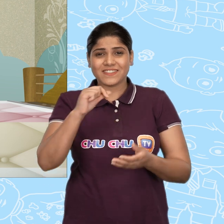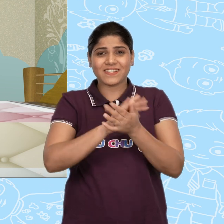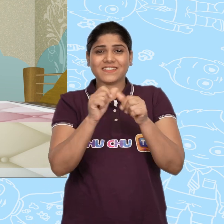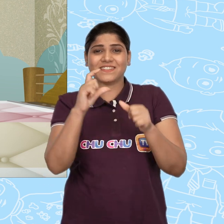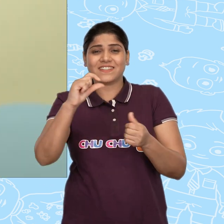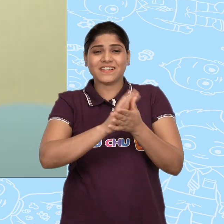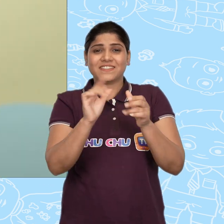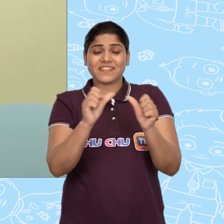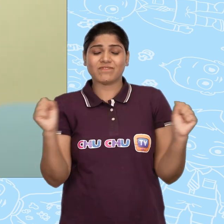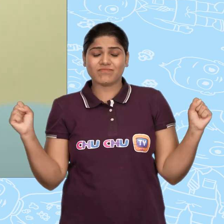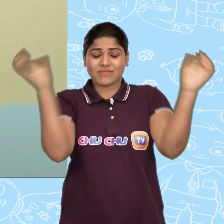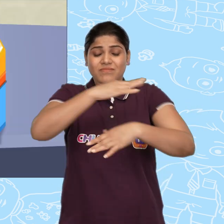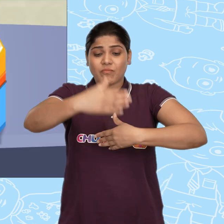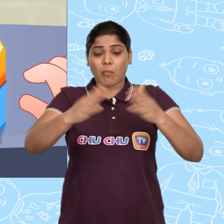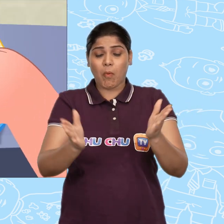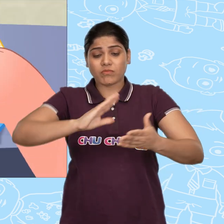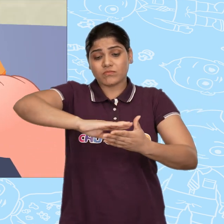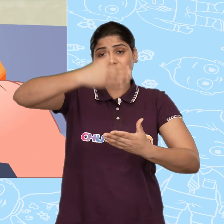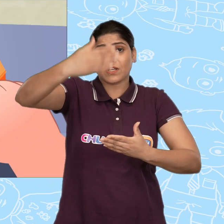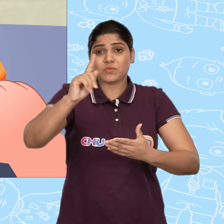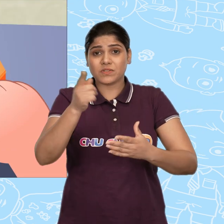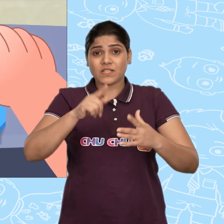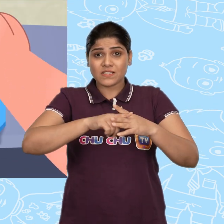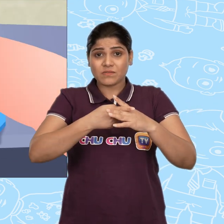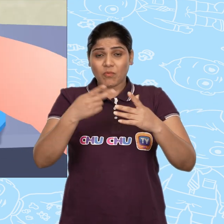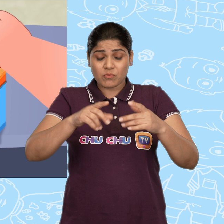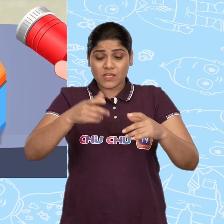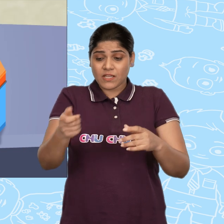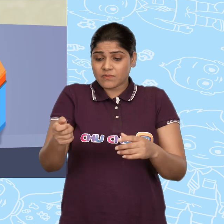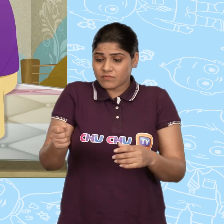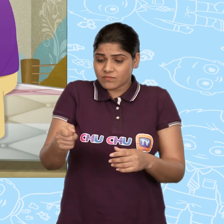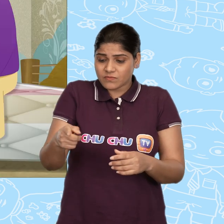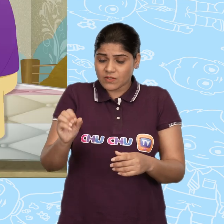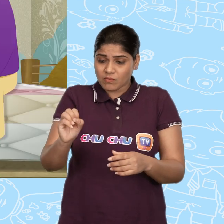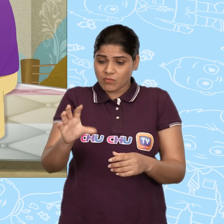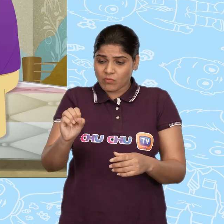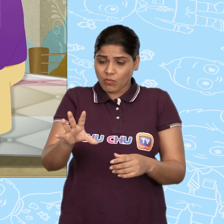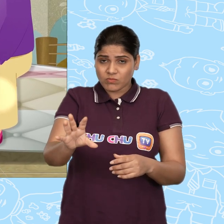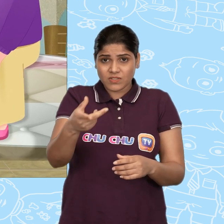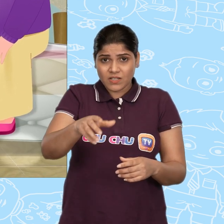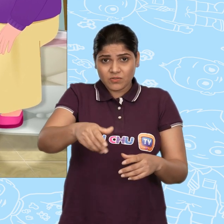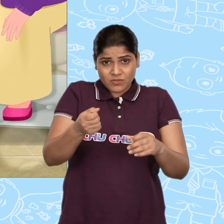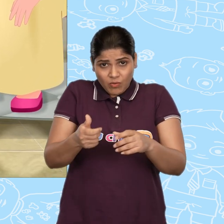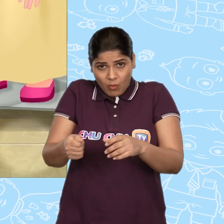ChaCha ने जादू का पिटारा खोला उसने उसमे से एक torch निकाली और उसे चालू किया